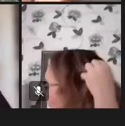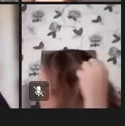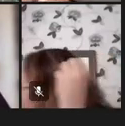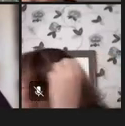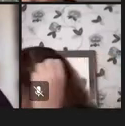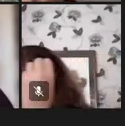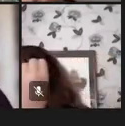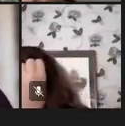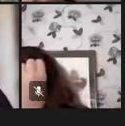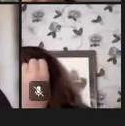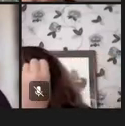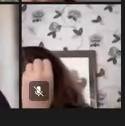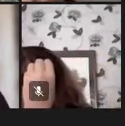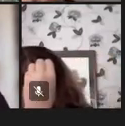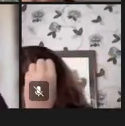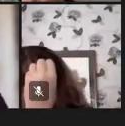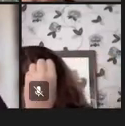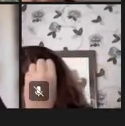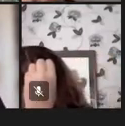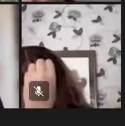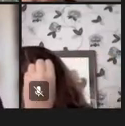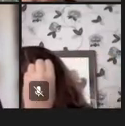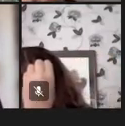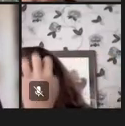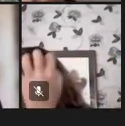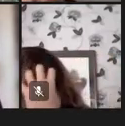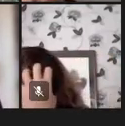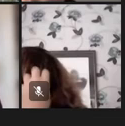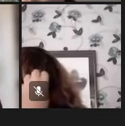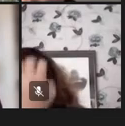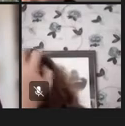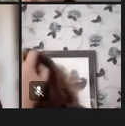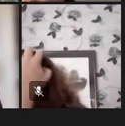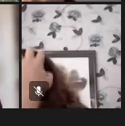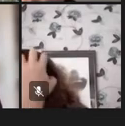Jag ser det som att vi har bytt Sara Kulturhus på den mest centrala platsen i våran stad i våran kommun